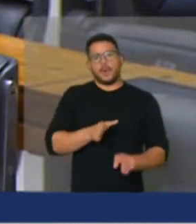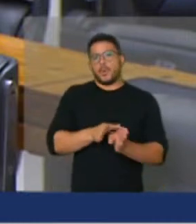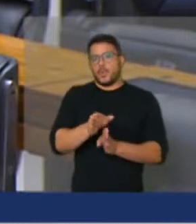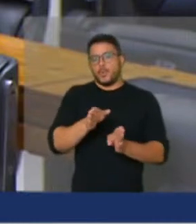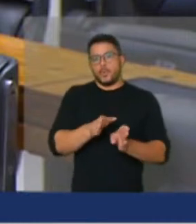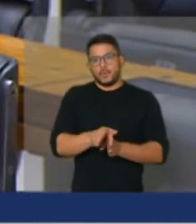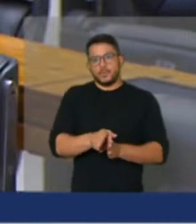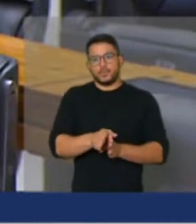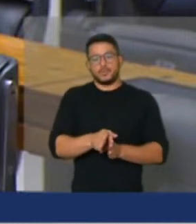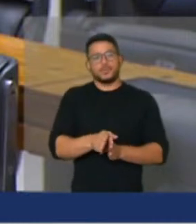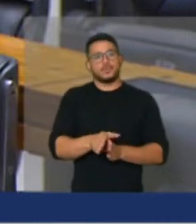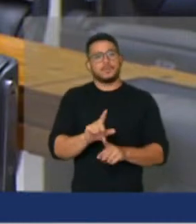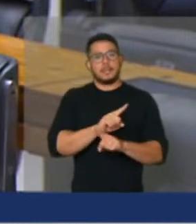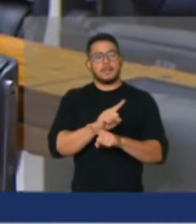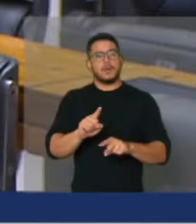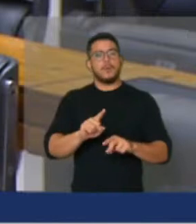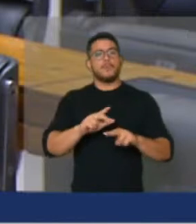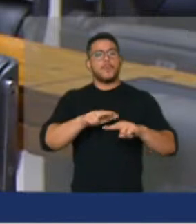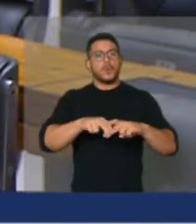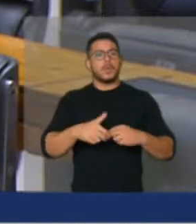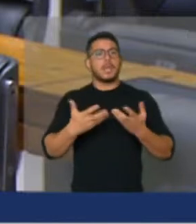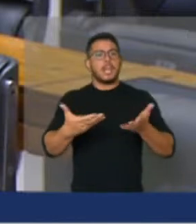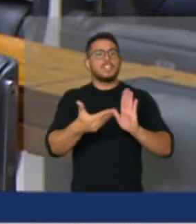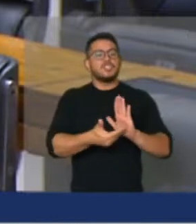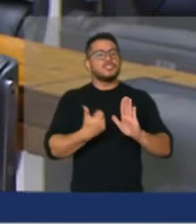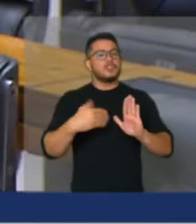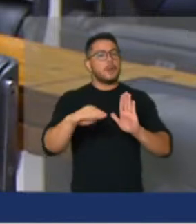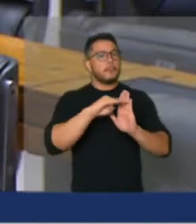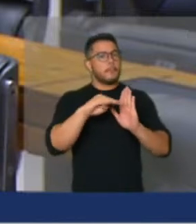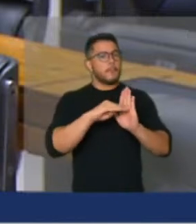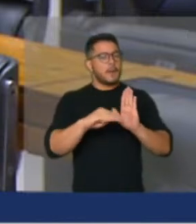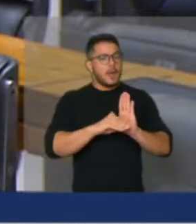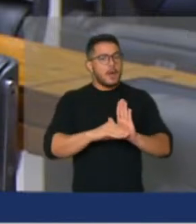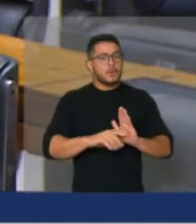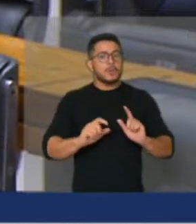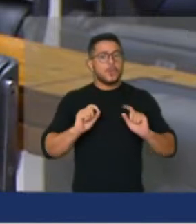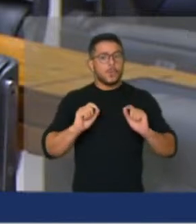PORQUE NÓS JÁ TEMOS AQUI O COMPROMISSO DO MINISTRO PAULO GUEDES EM VIR FALAR COM QUEM